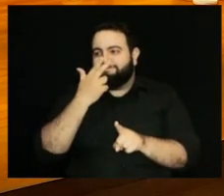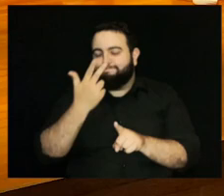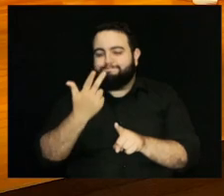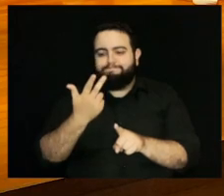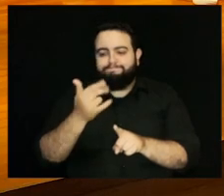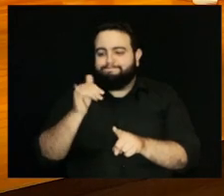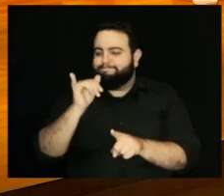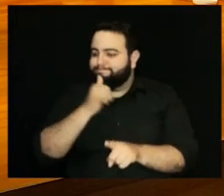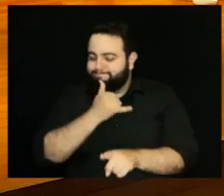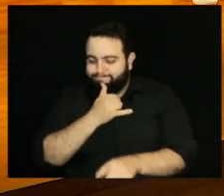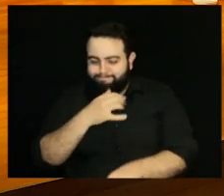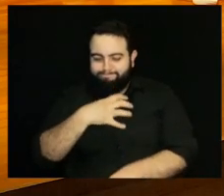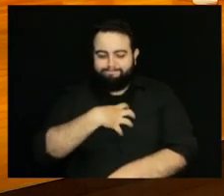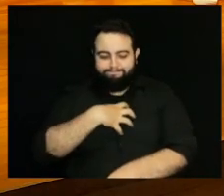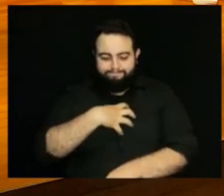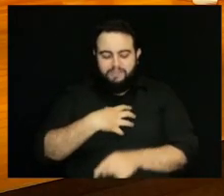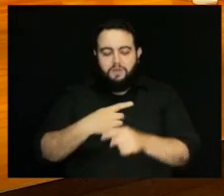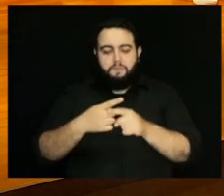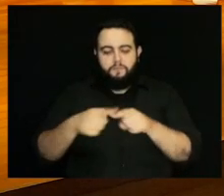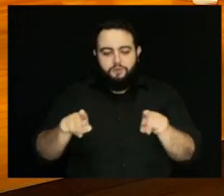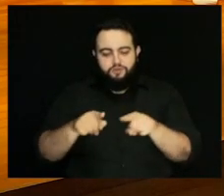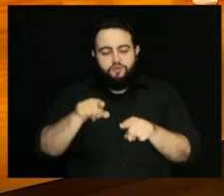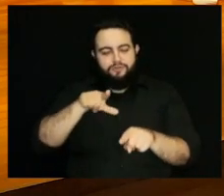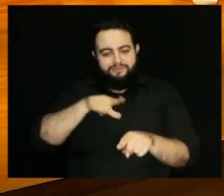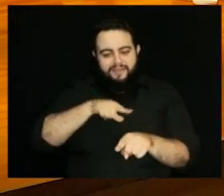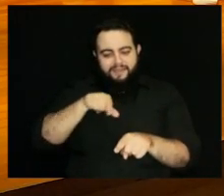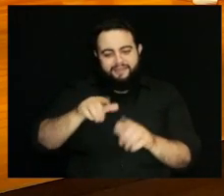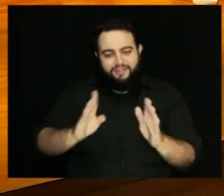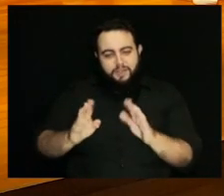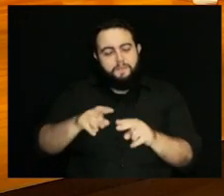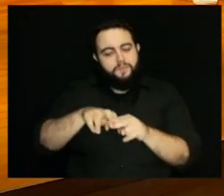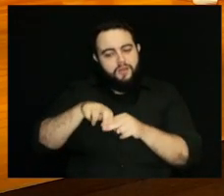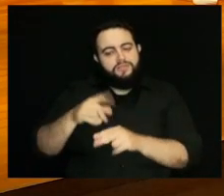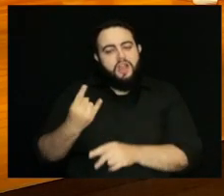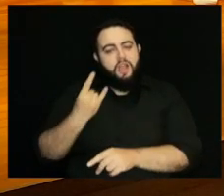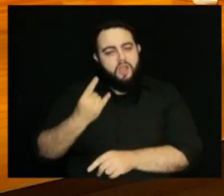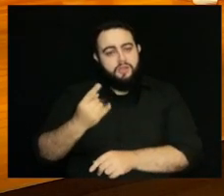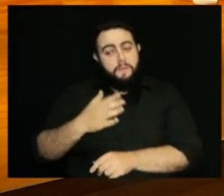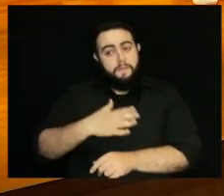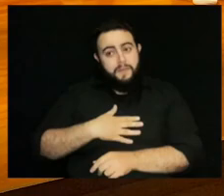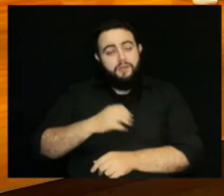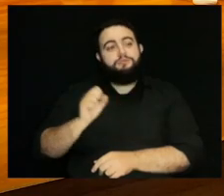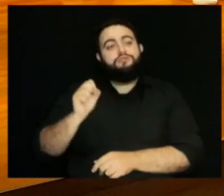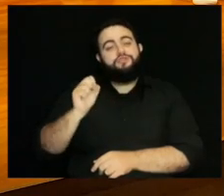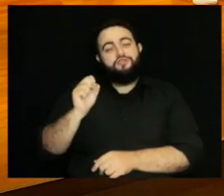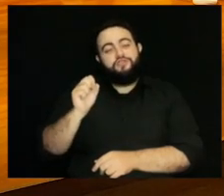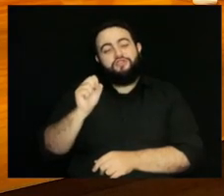músicos dessa geração tem com o pessoal do rock. Eu tinha um sogro baterista de Jazz Band né de